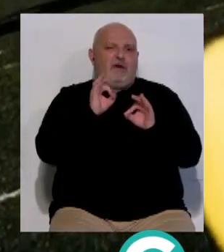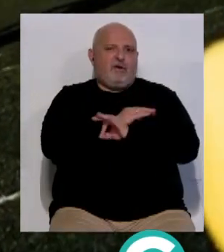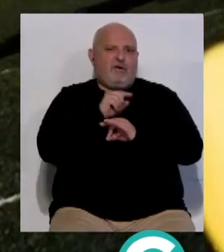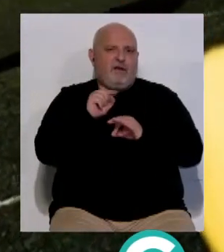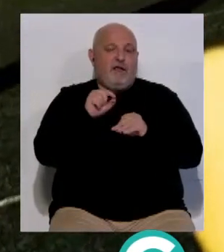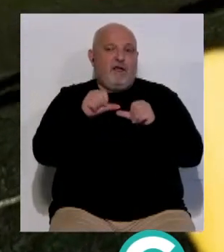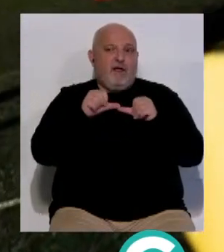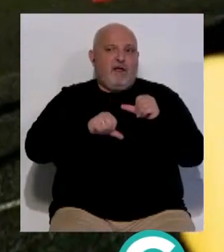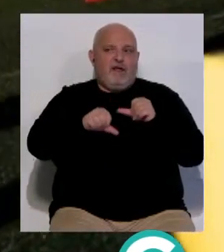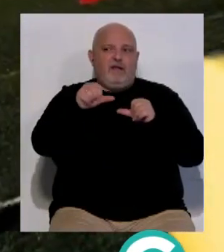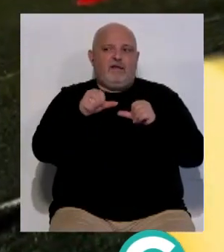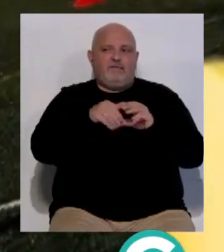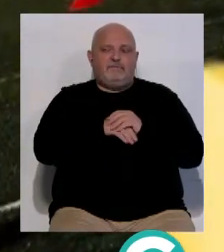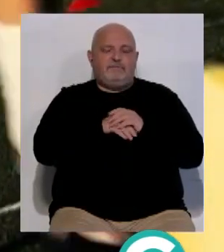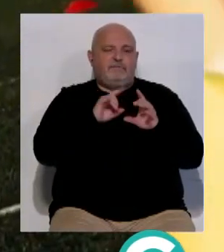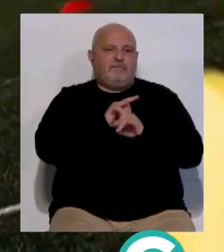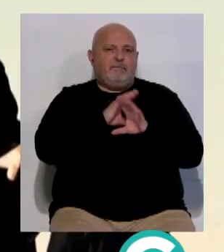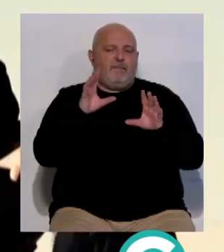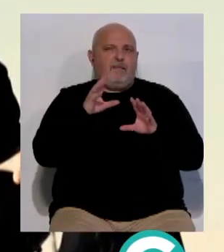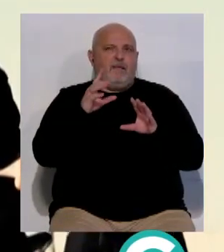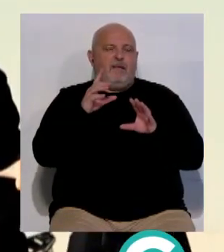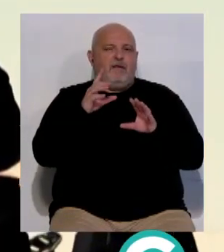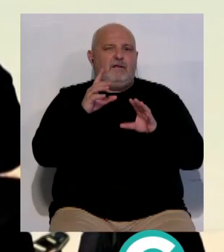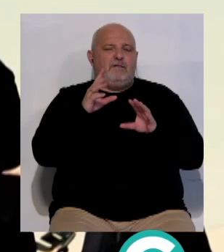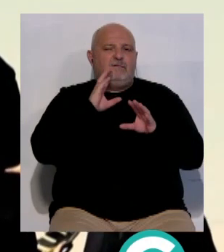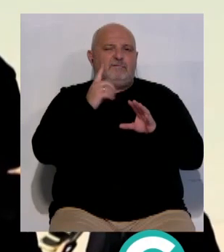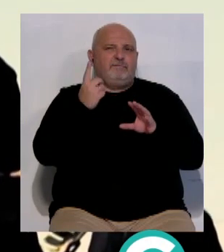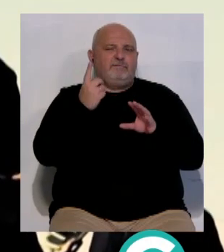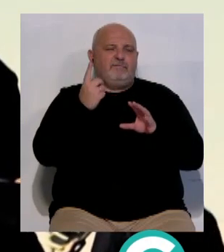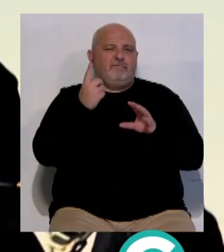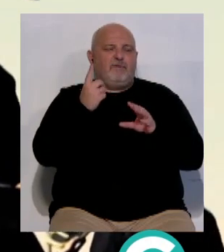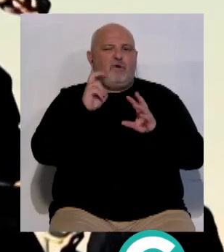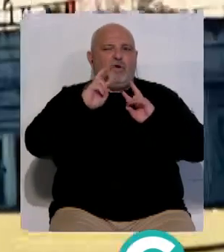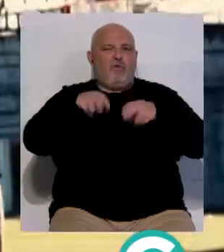partir de ahí por supuesto que yo creo que ha entrado hay un aire nuevo en la federación y